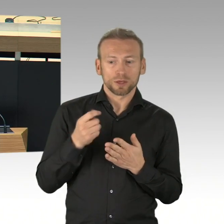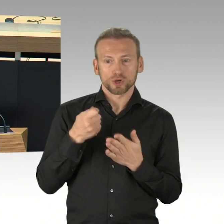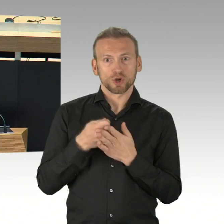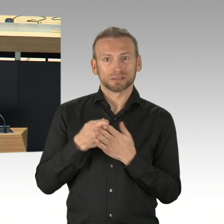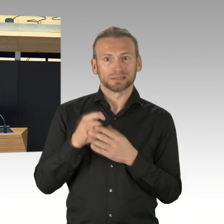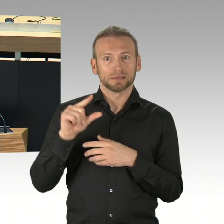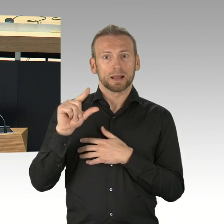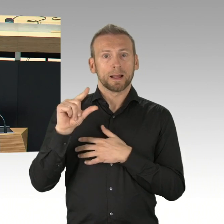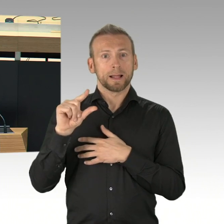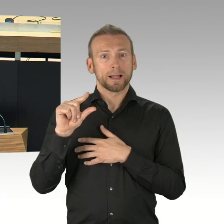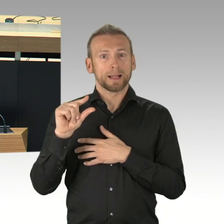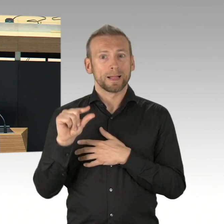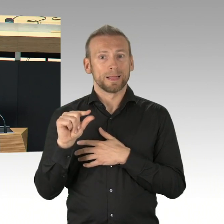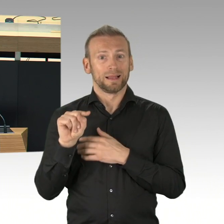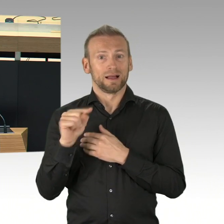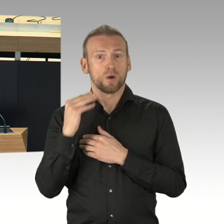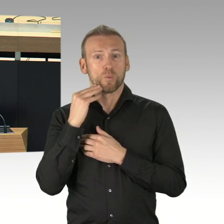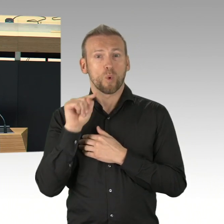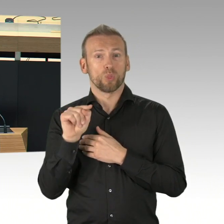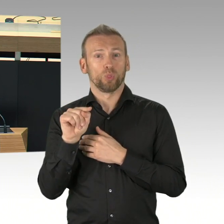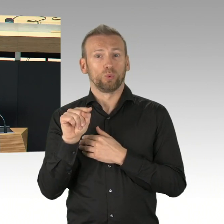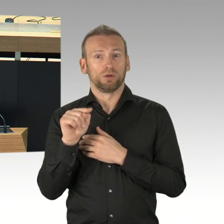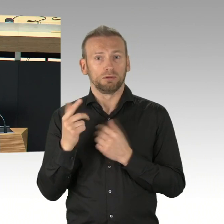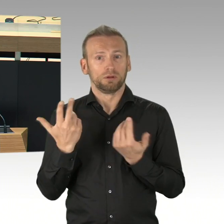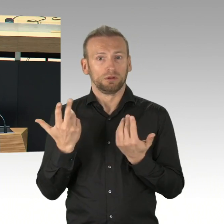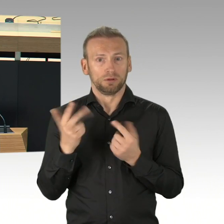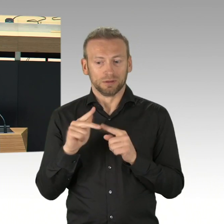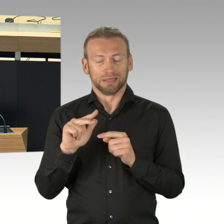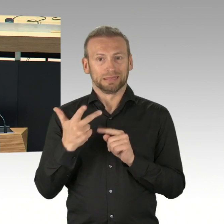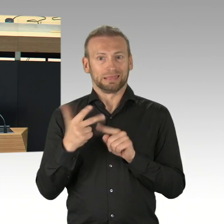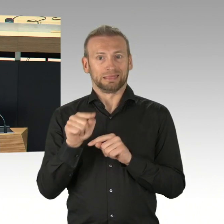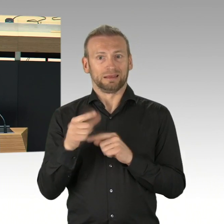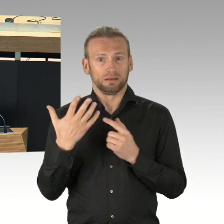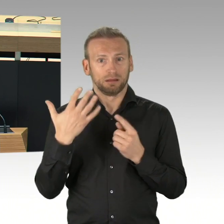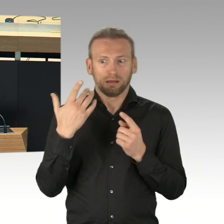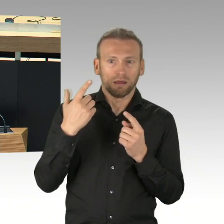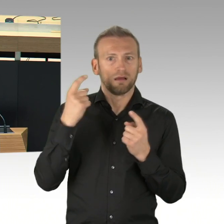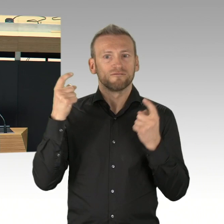Das bin ich Ihnen ja noch schuldig. Ich sage es Ihnen, die Mieten sind so hoch, weil Sie sich vom Bauherren,